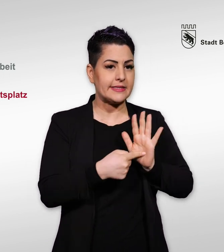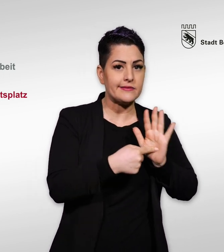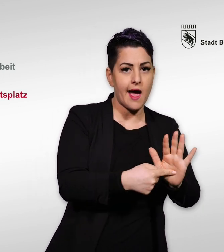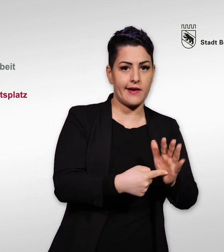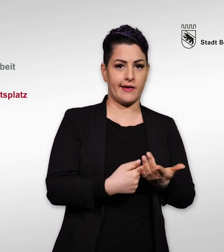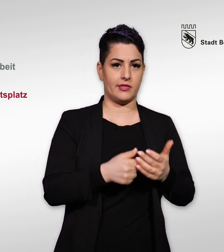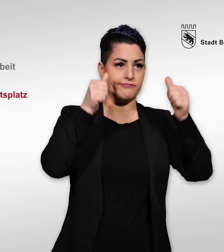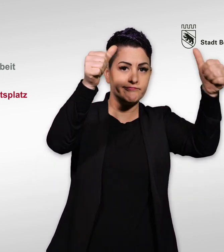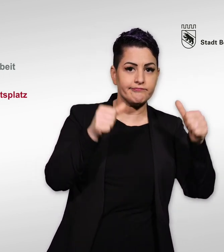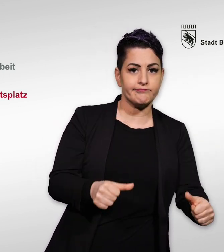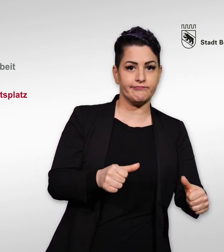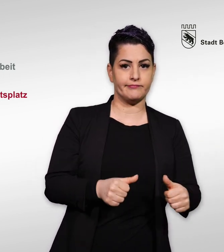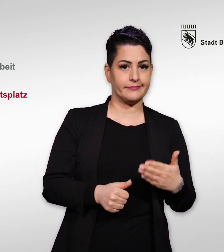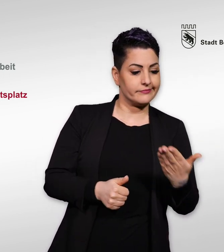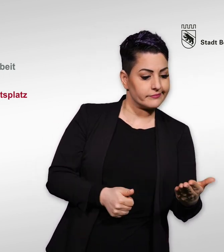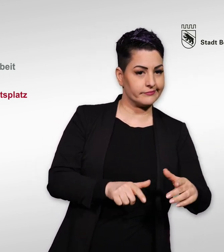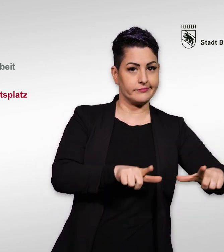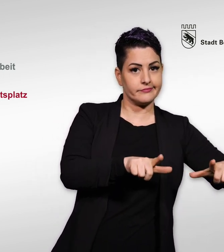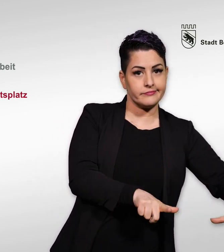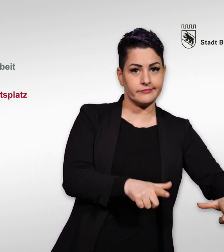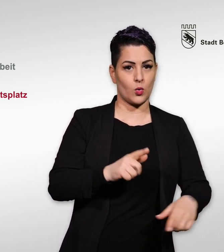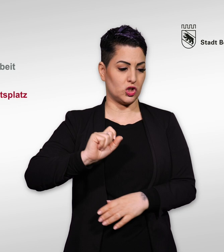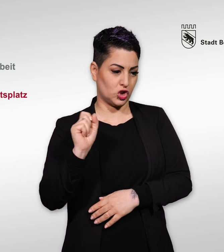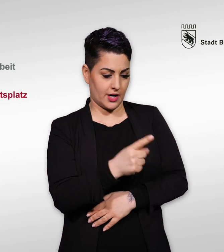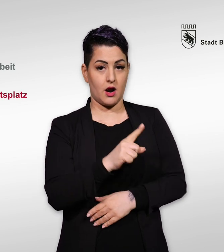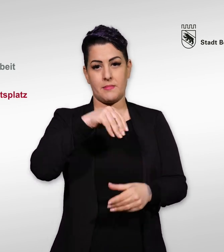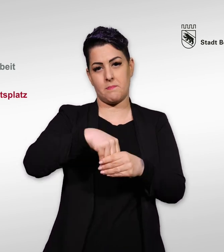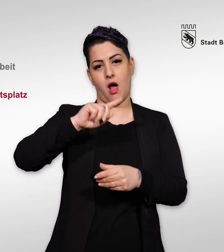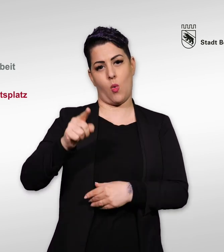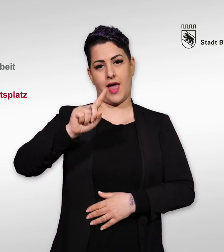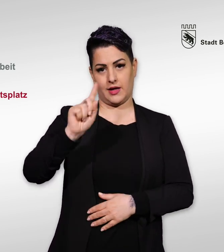und Übermitteln von Material mit pornografischem Inhalt